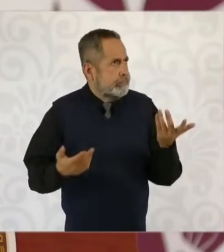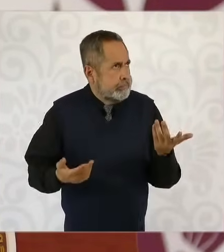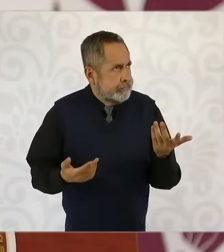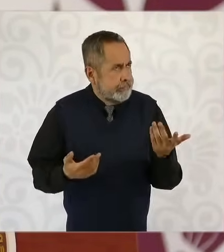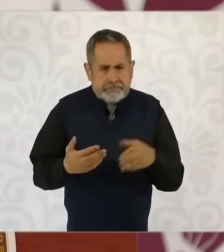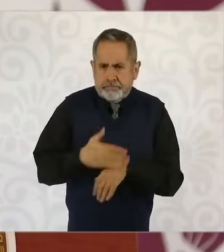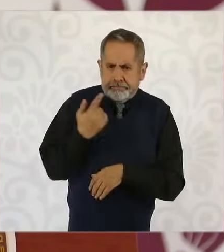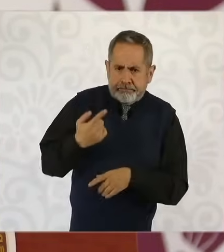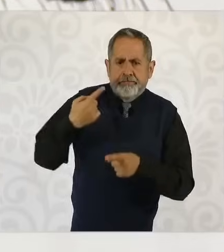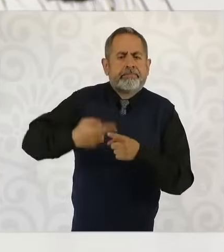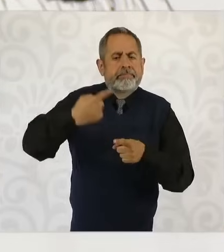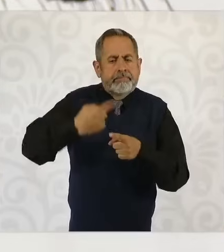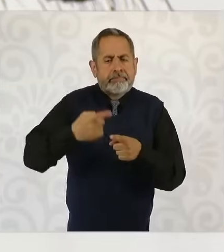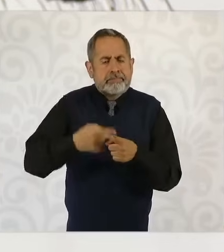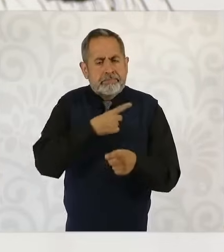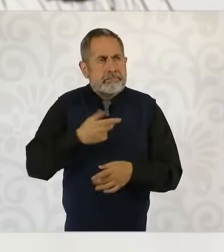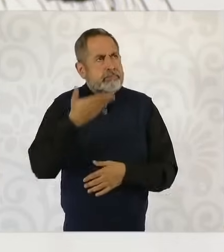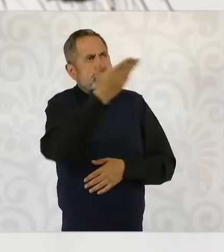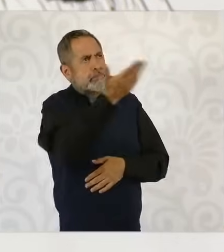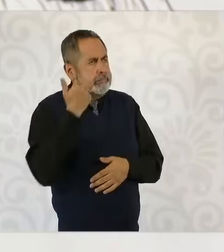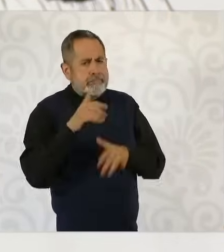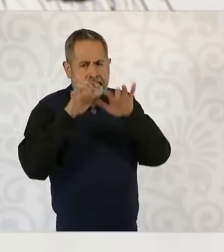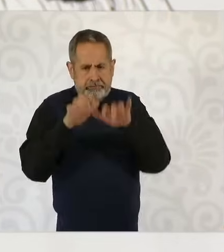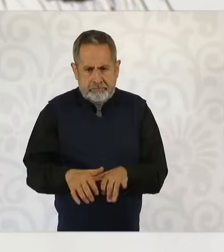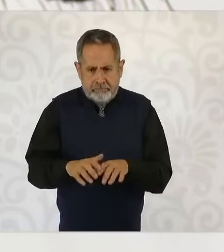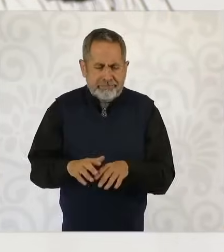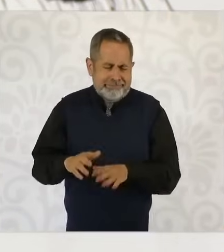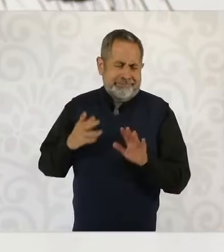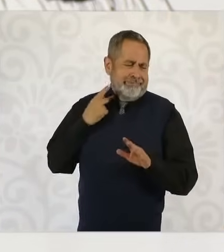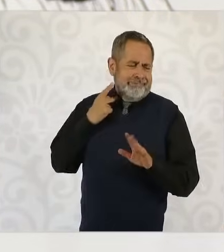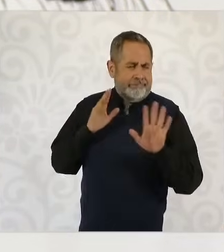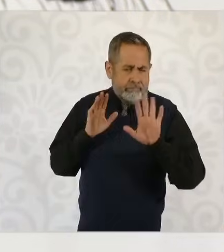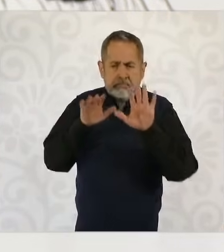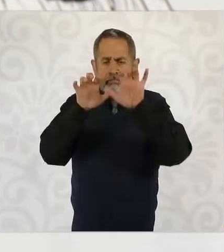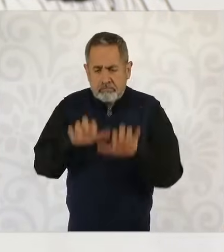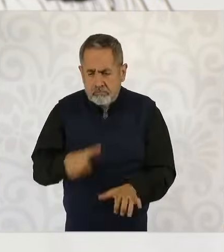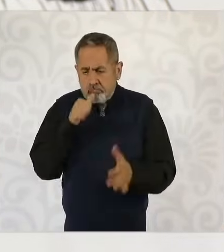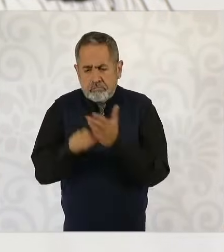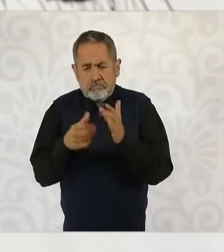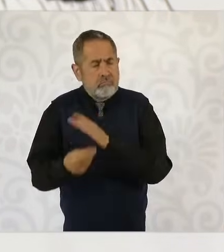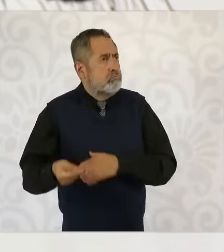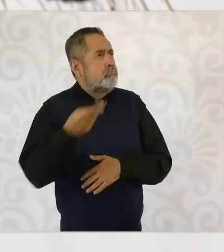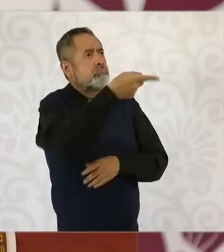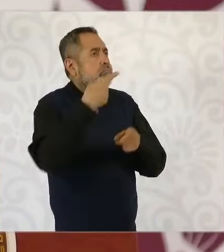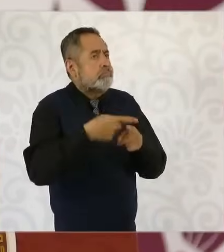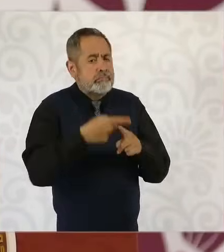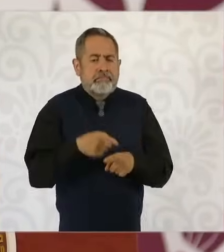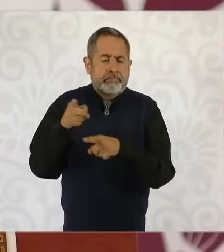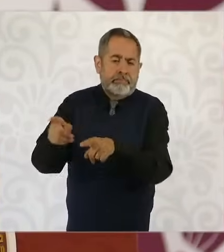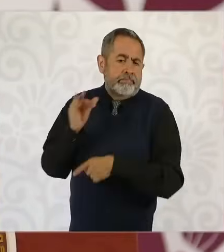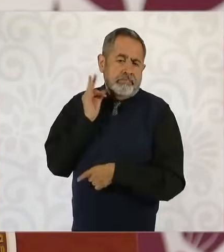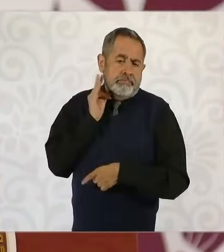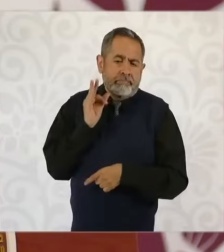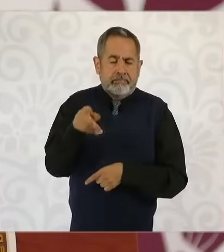solicitarlo más allá de un asunto diplomático formalmente pues es la Fiscalía General de